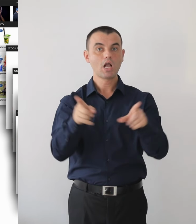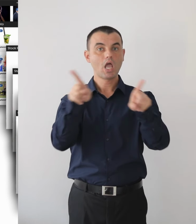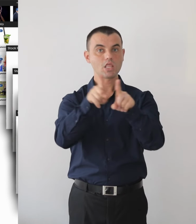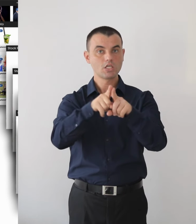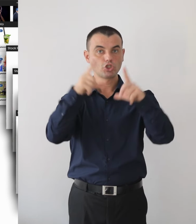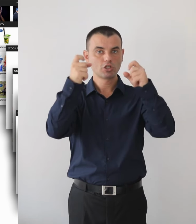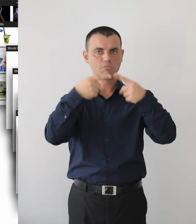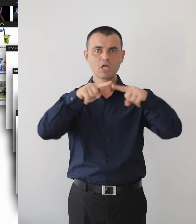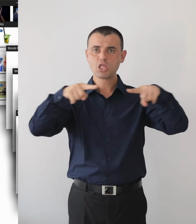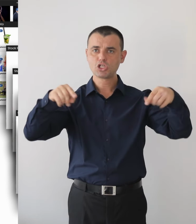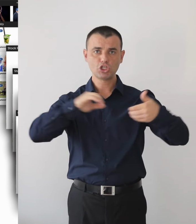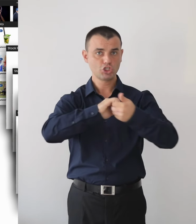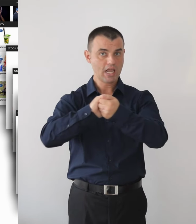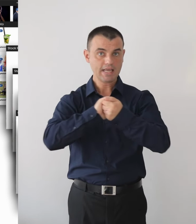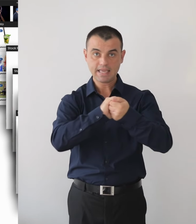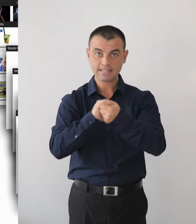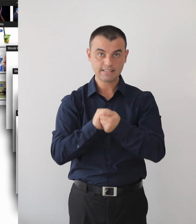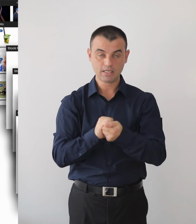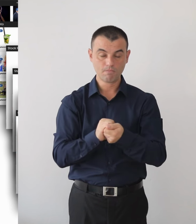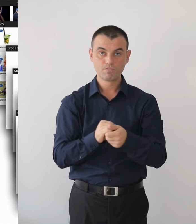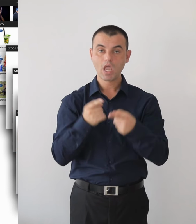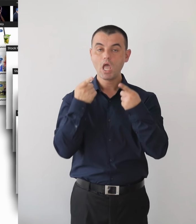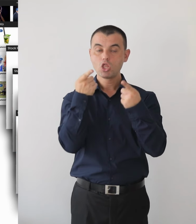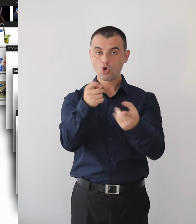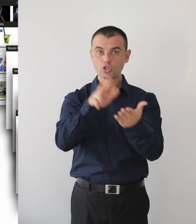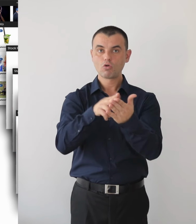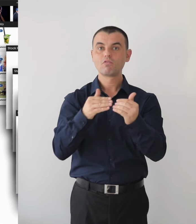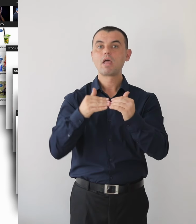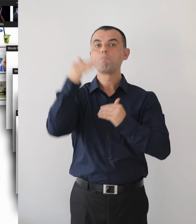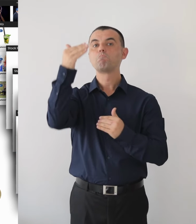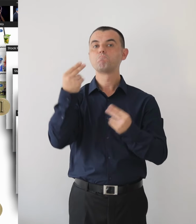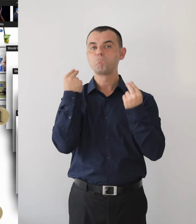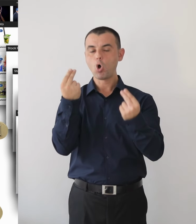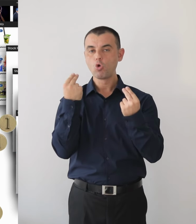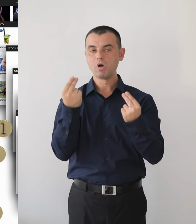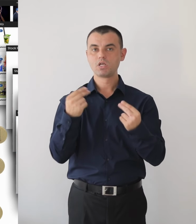към много различни агенции. Неизключителните договори са по-добри за начинаещи.